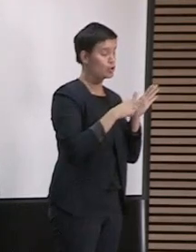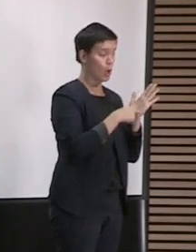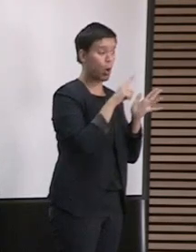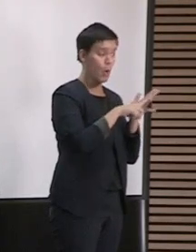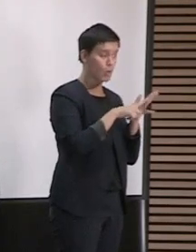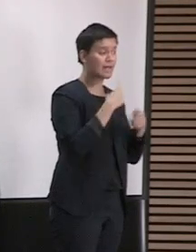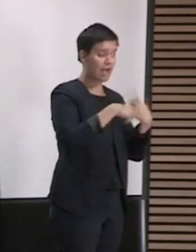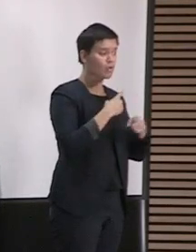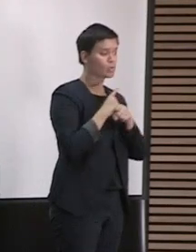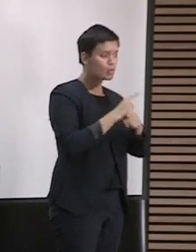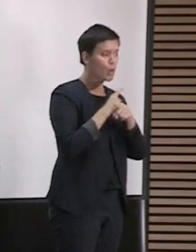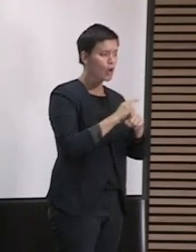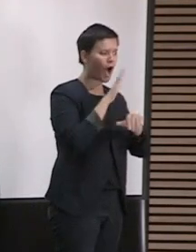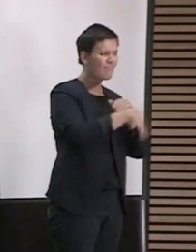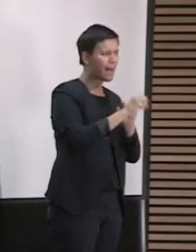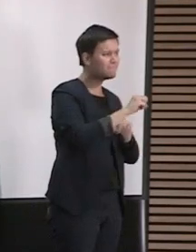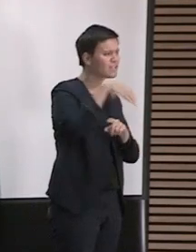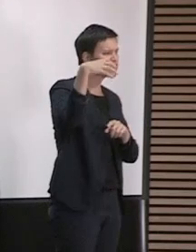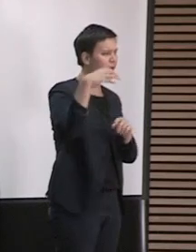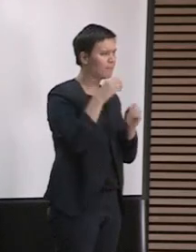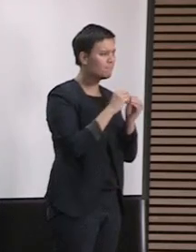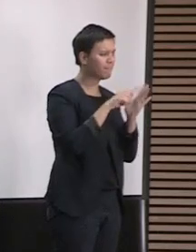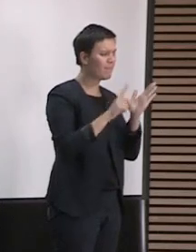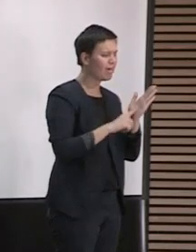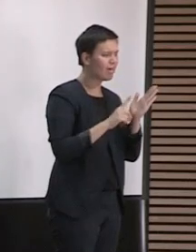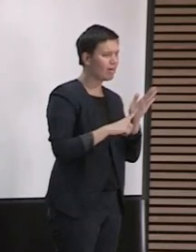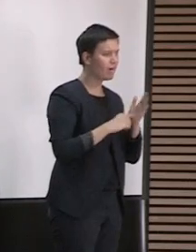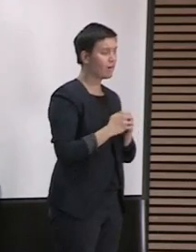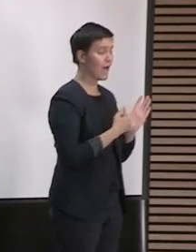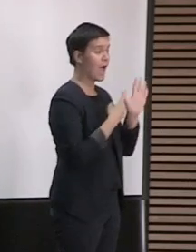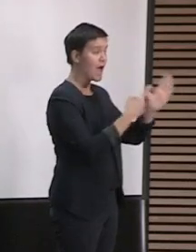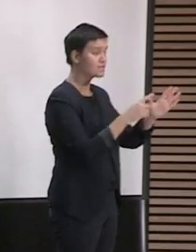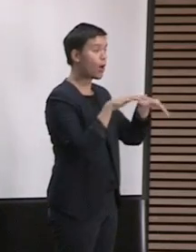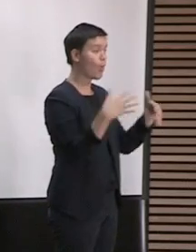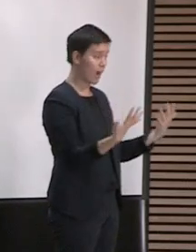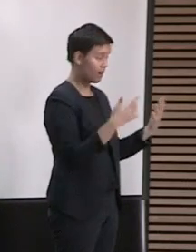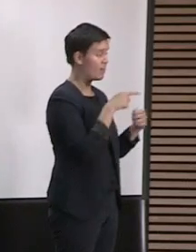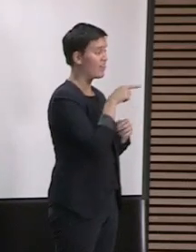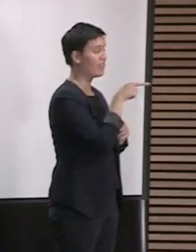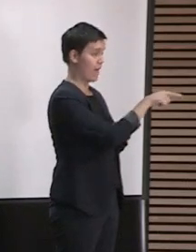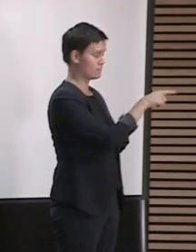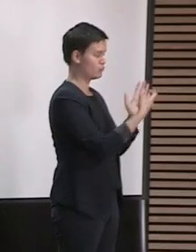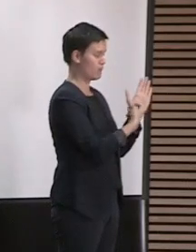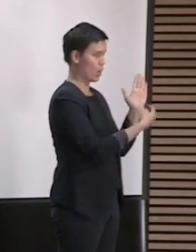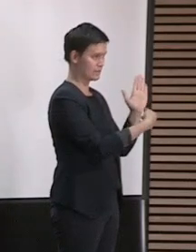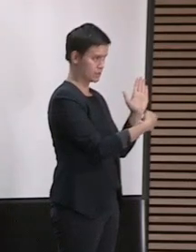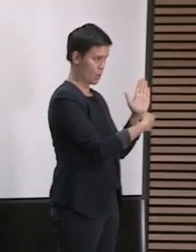Kei te korerorero ano te Kawanatanga me a Rio Tinto. E pa ana ki ana pire whakawhiti me he aha te mea he putunga whakawhiti Kei te whai whakaaro